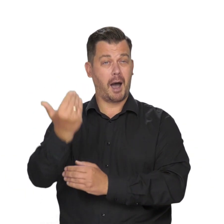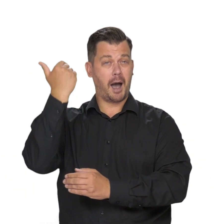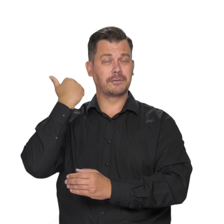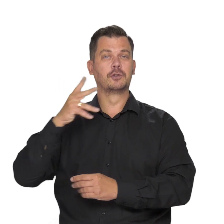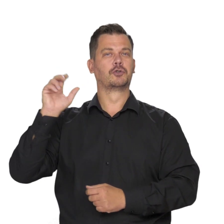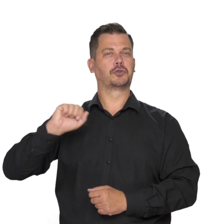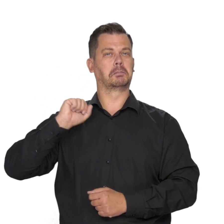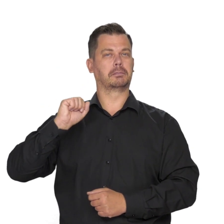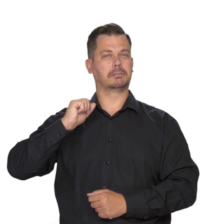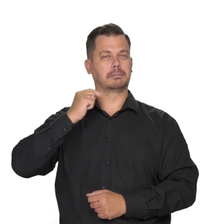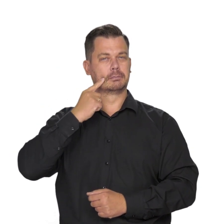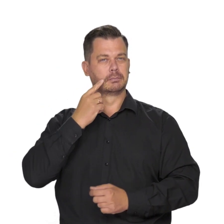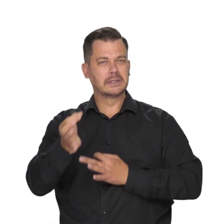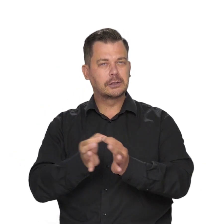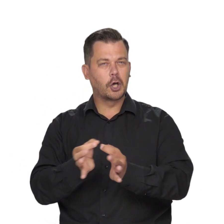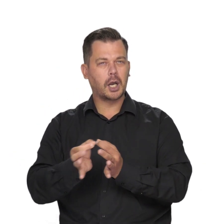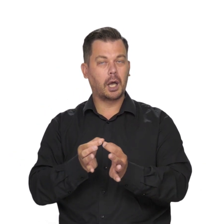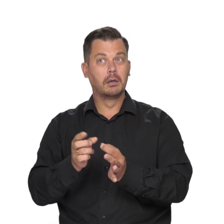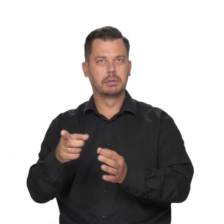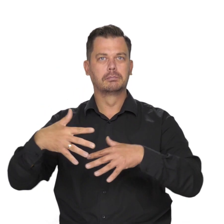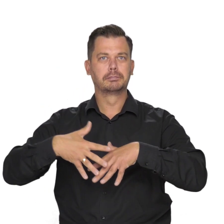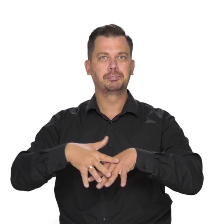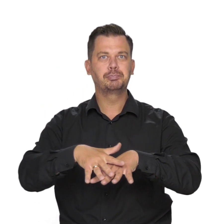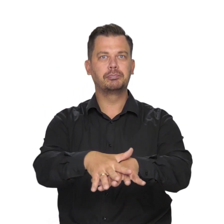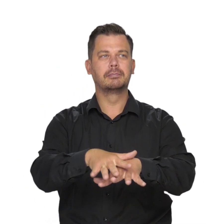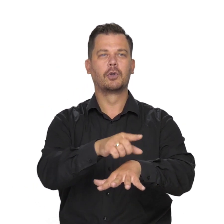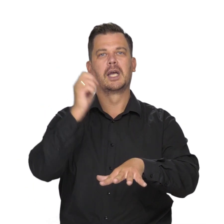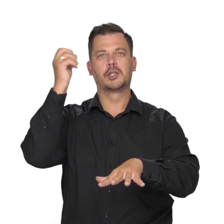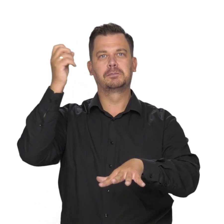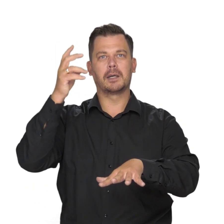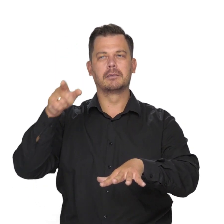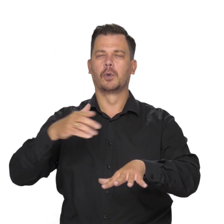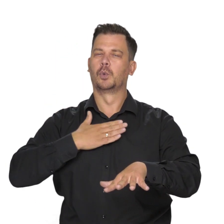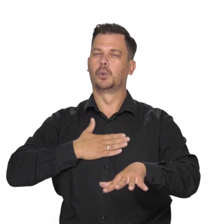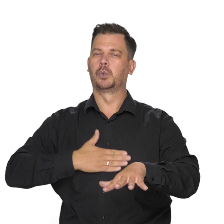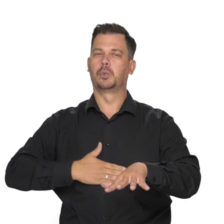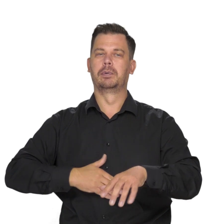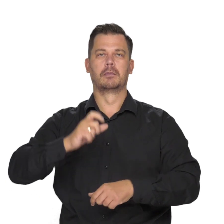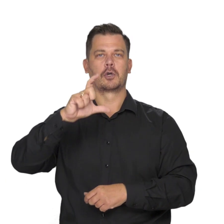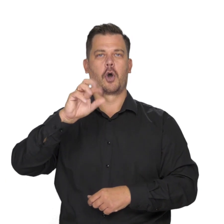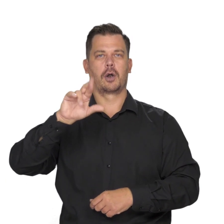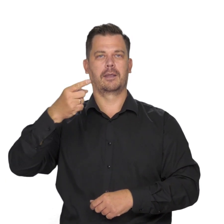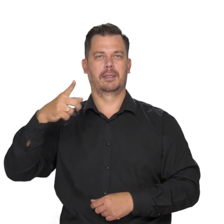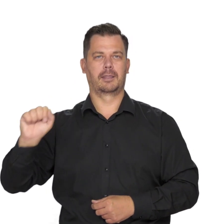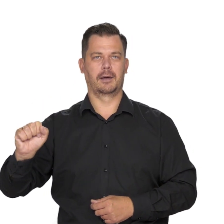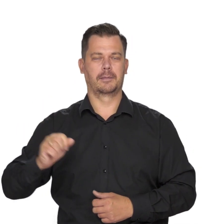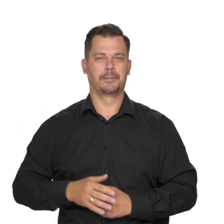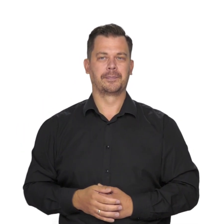Wierzenia antycznych splatały się więc w świadomości artysty z tradycją lokalną, której symbolem stała się uwielbiana przez Picassa corrida.